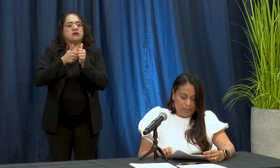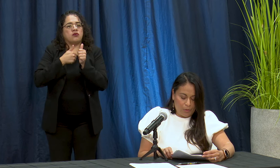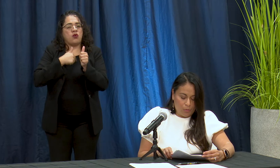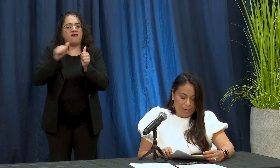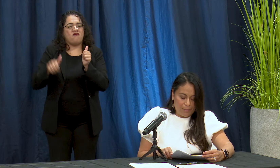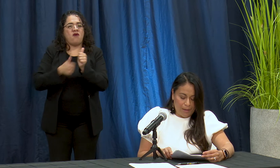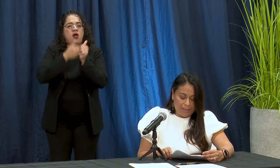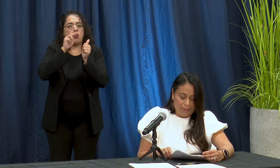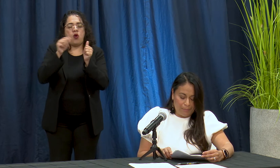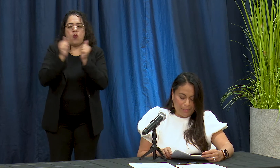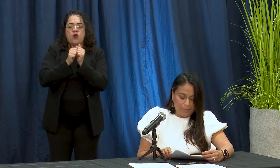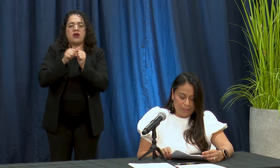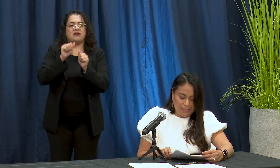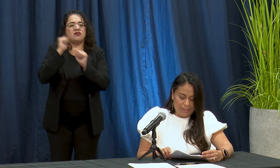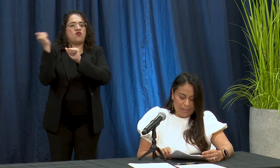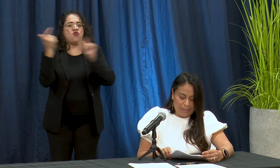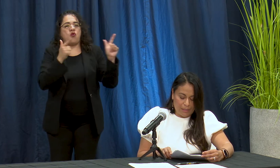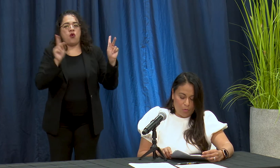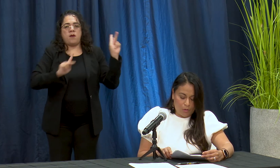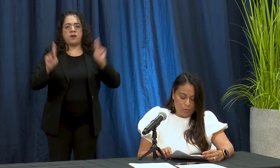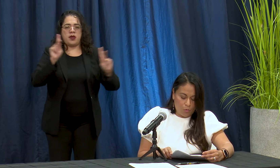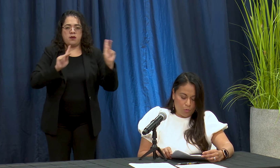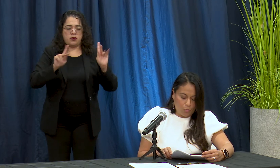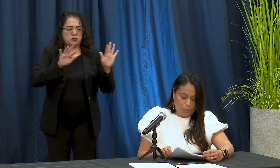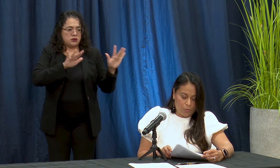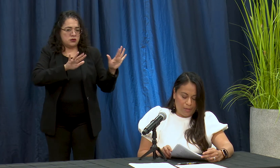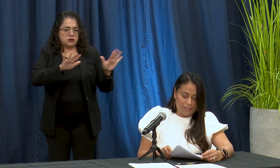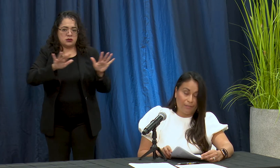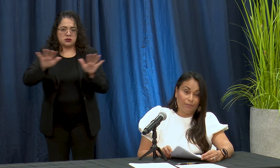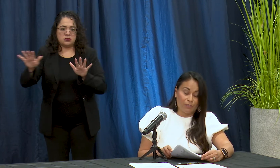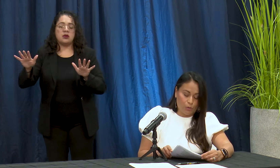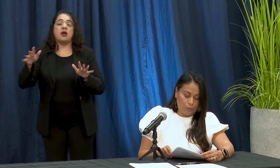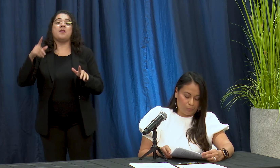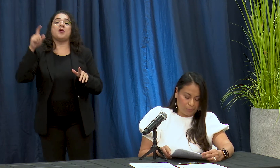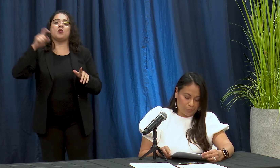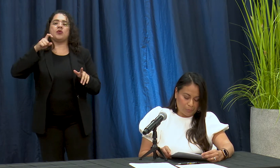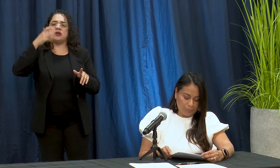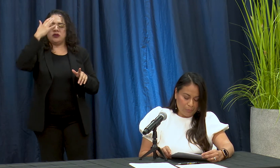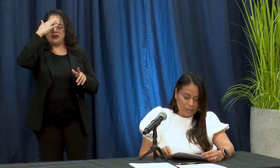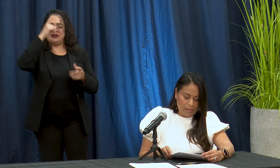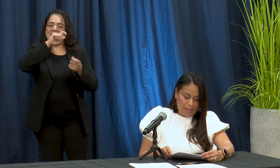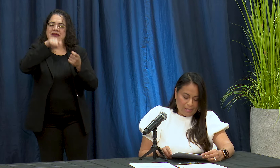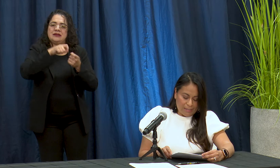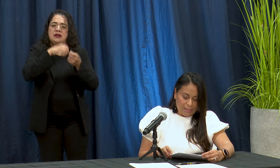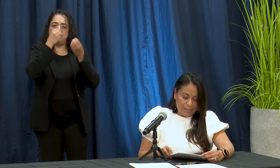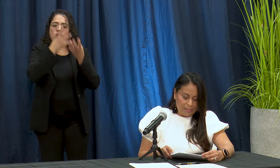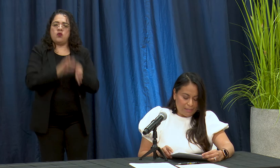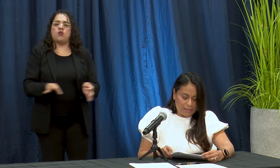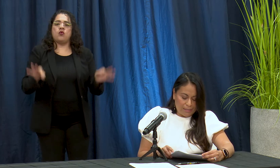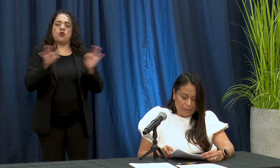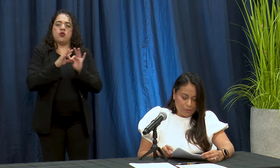una imagen mess precisa de cuando occur EO este infección cerca del set a siento